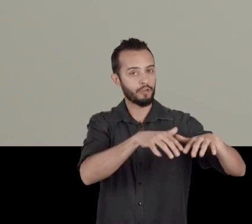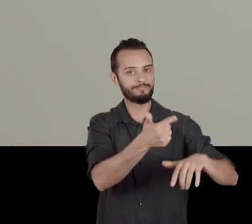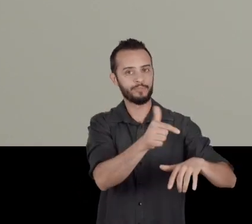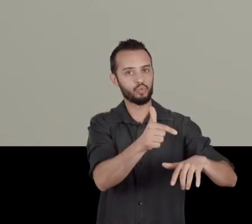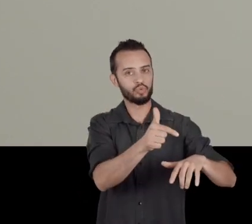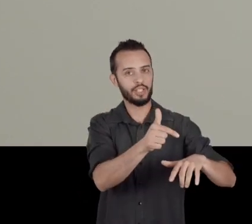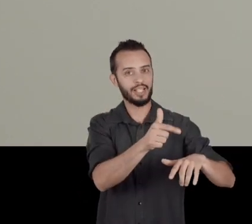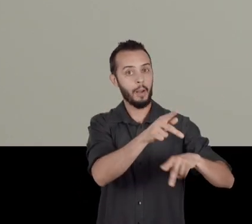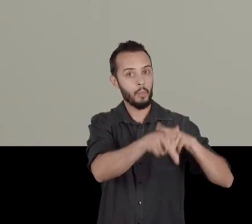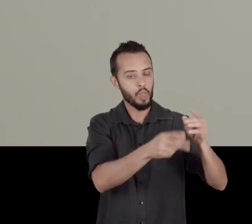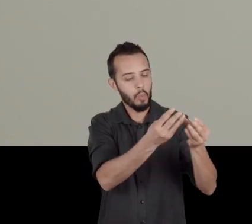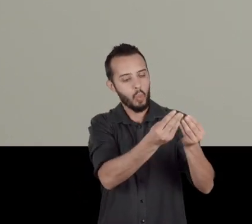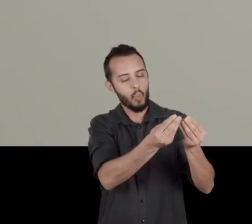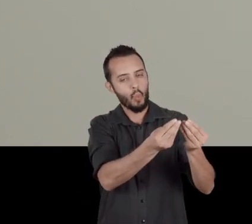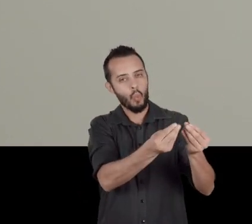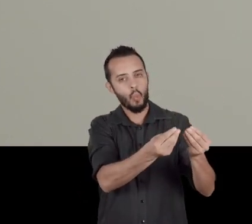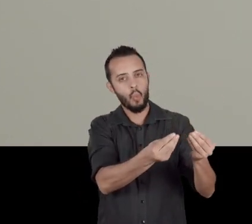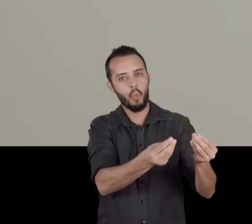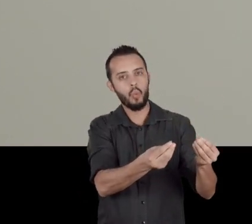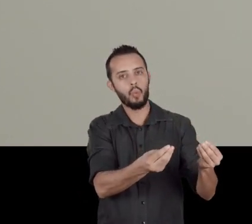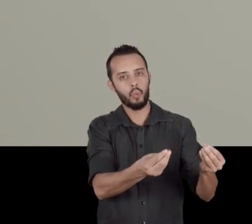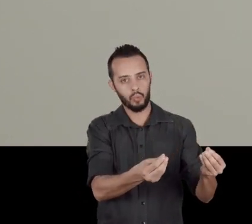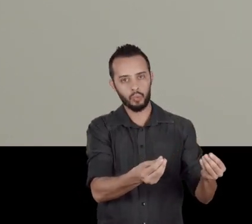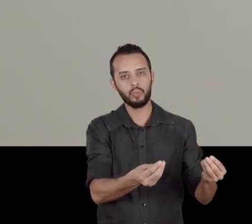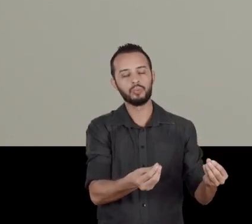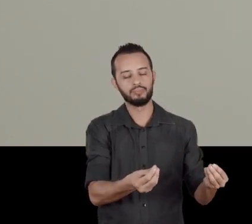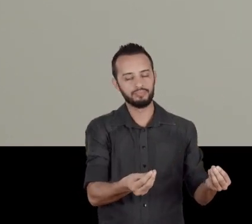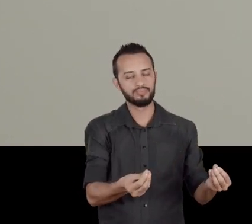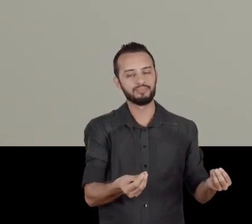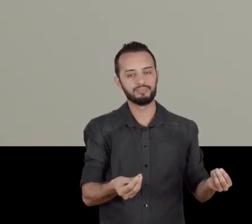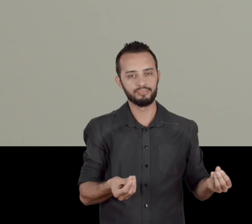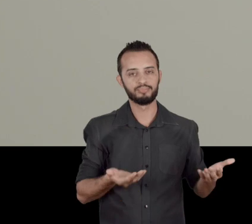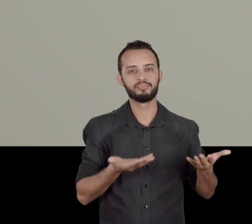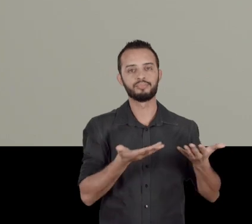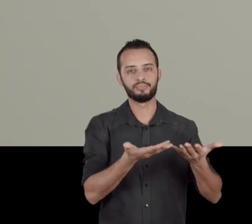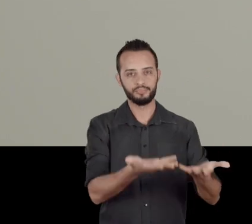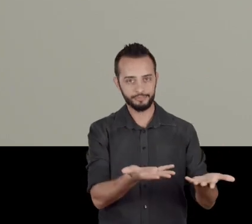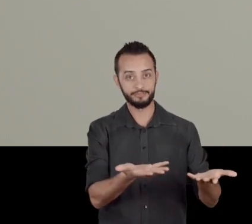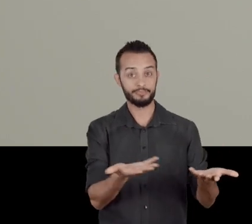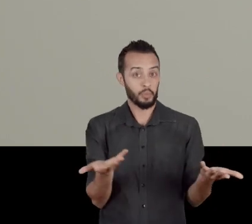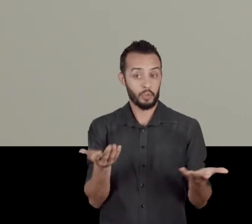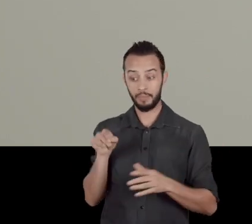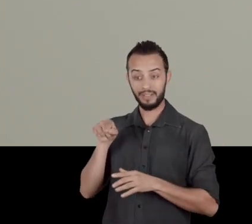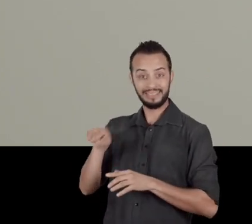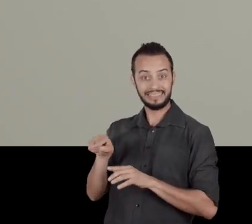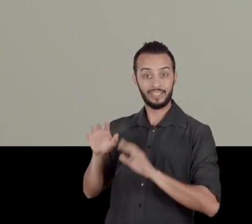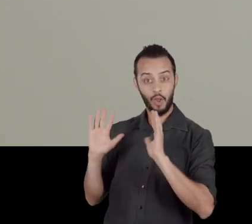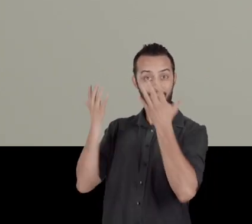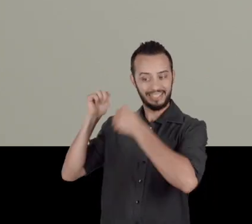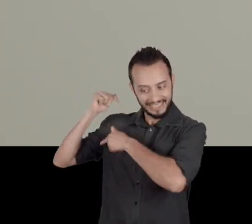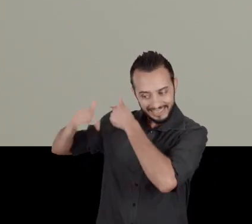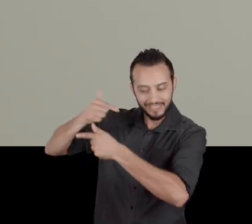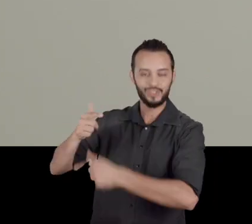ou ele se perde, você não tem uma comunidade inteira em torno de uma folia de reis que vai acontecer